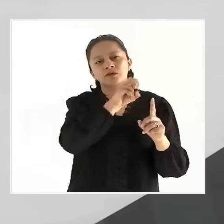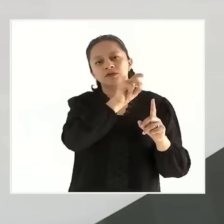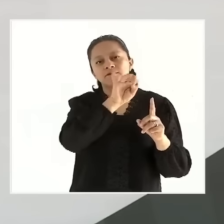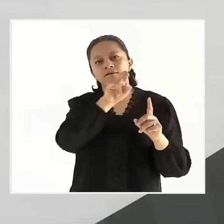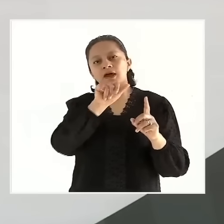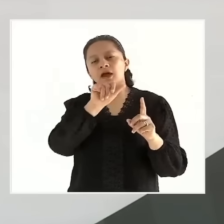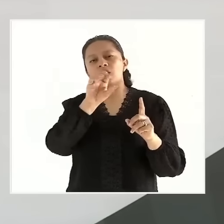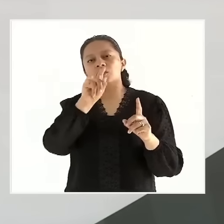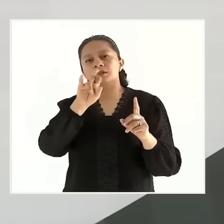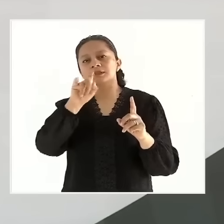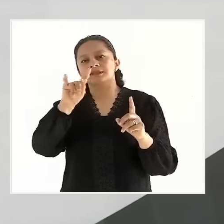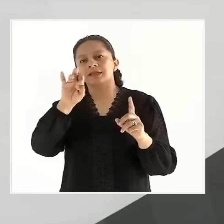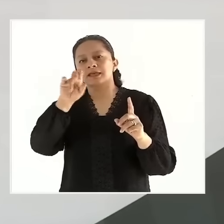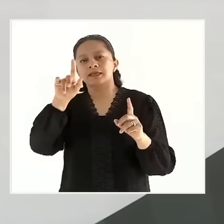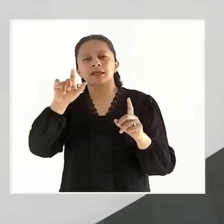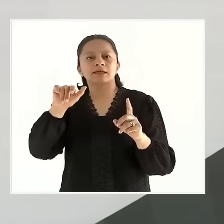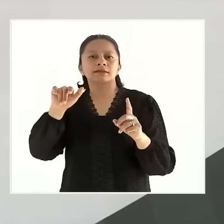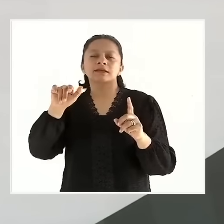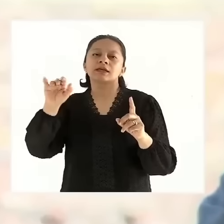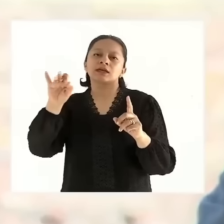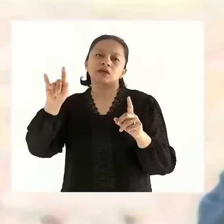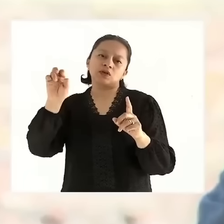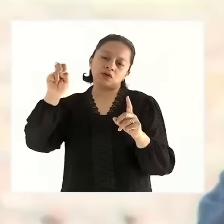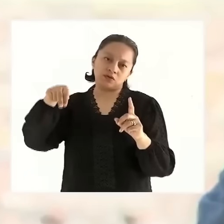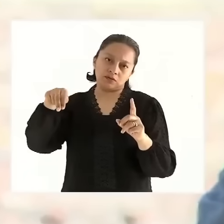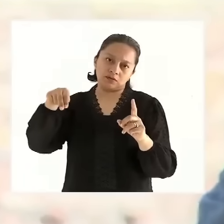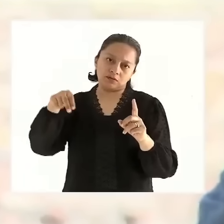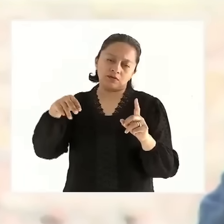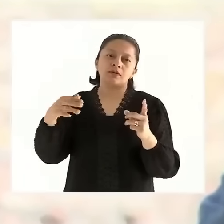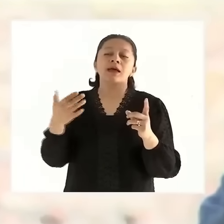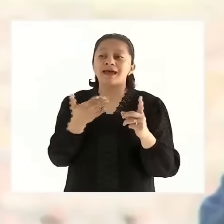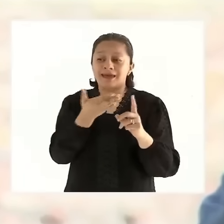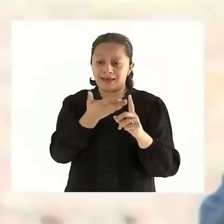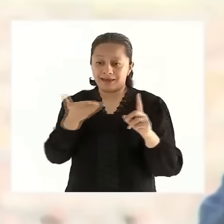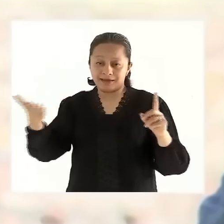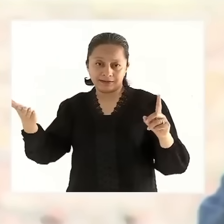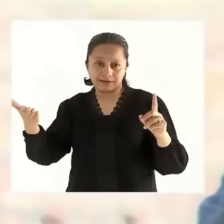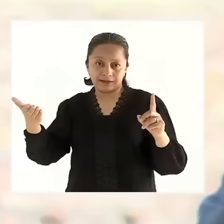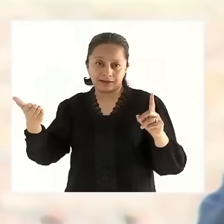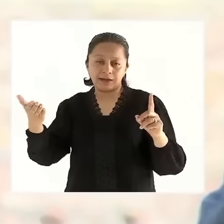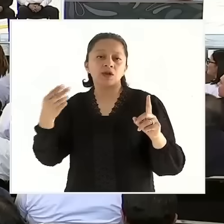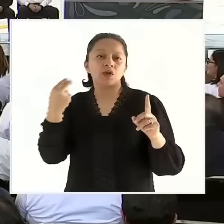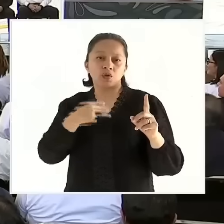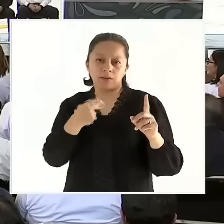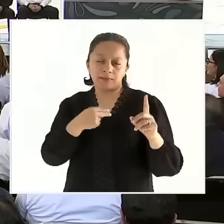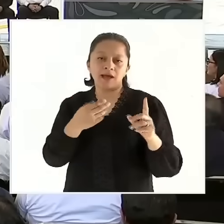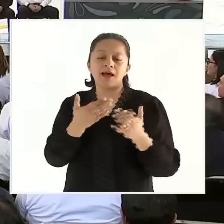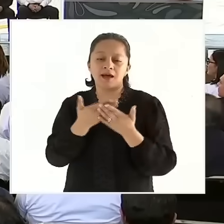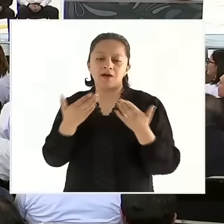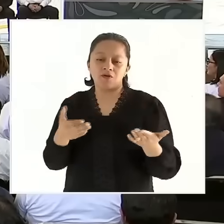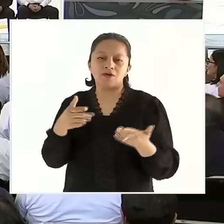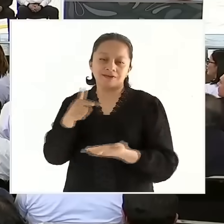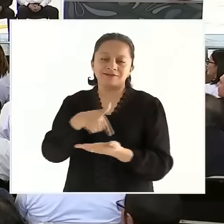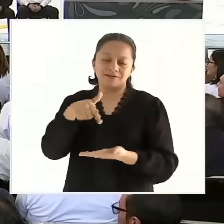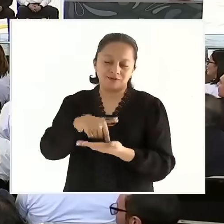Télez Girón. Por eso lleva este nombre, esta central eléctrica y además pues también con el